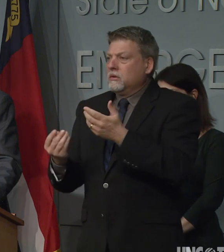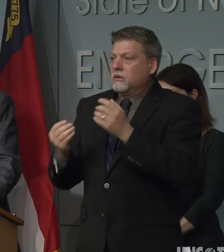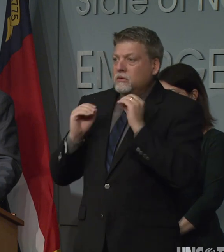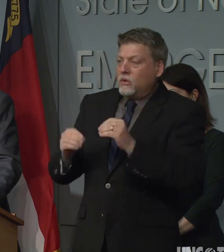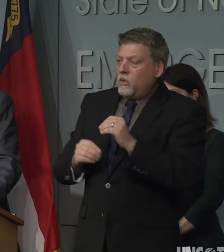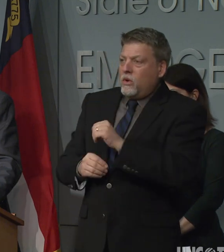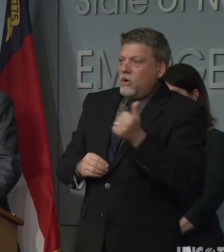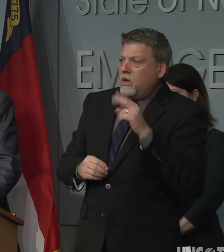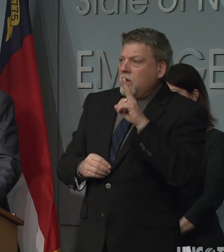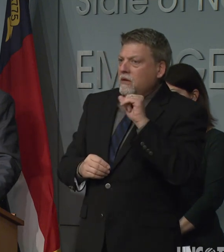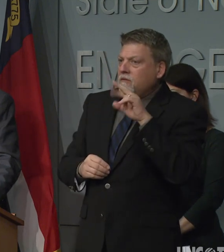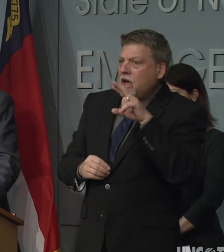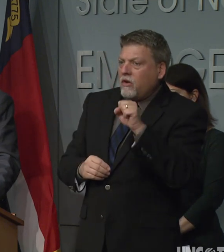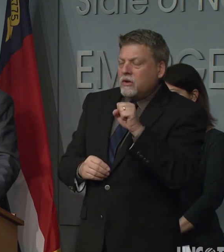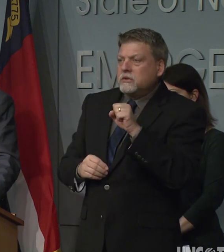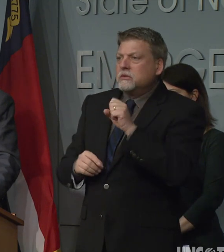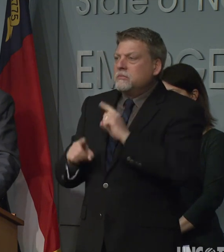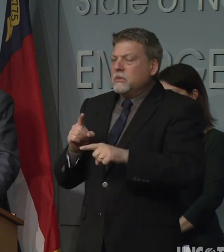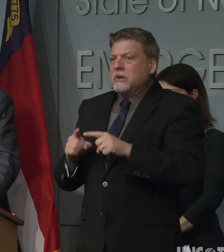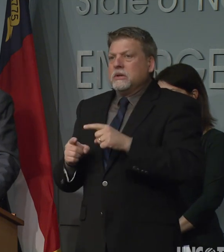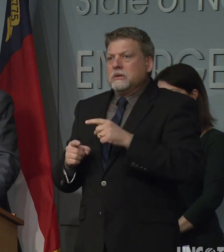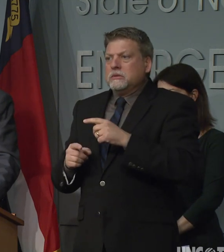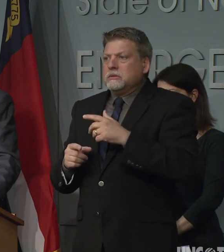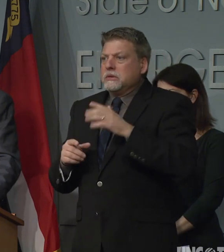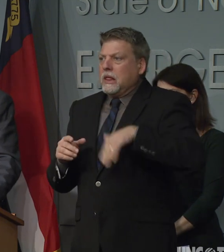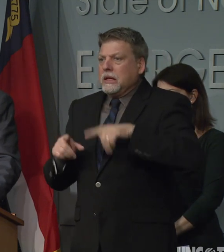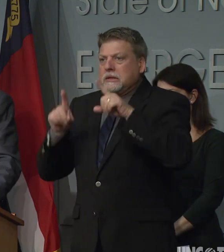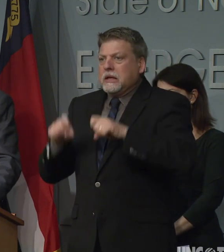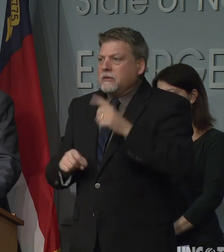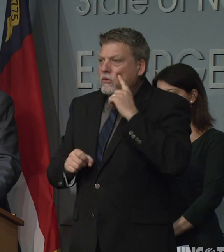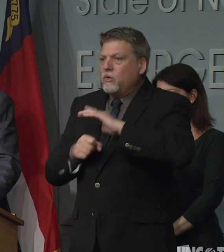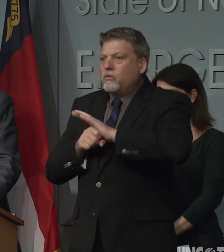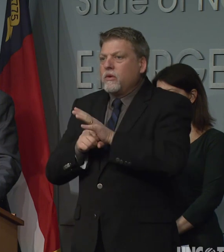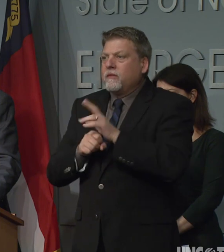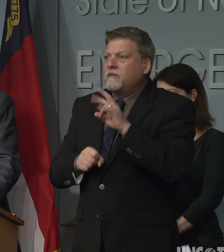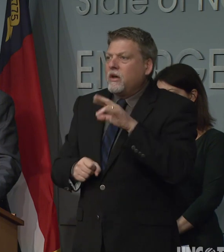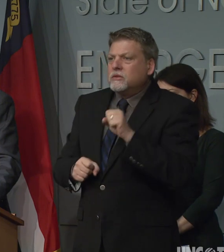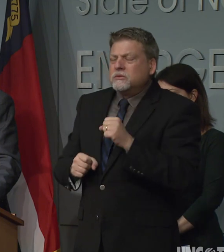haces dijeron que no tiene ningún otro tipo de virus que nos puede decir cuántas personas se le han hecho las